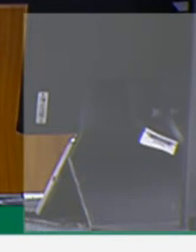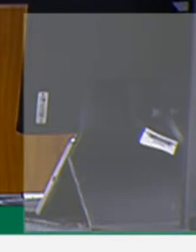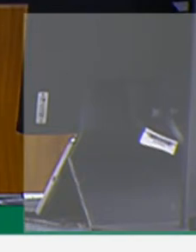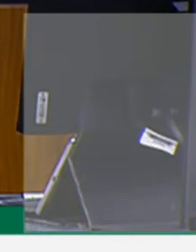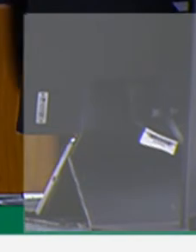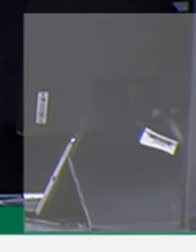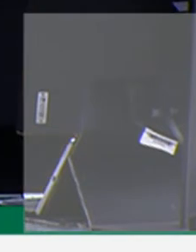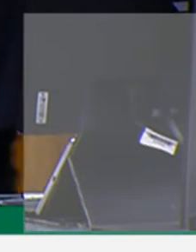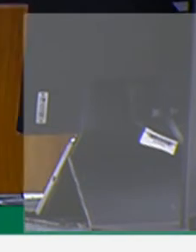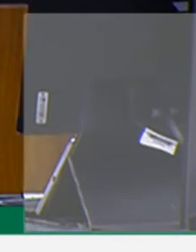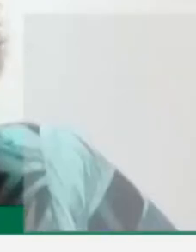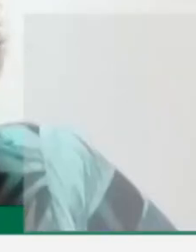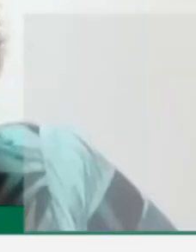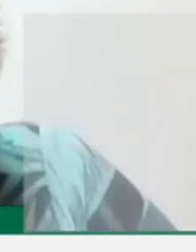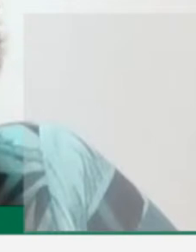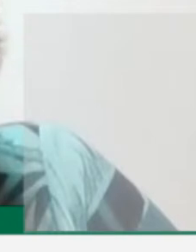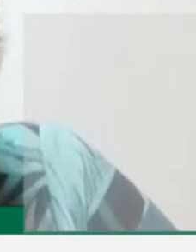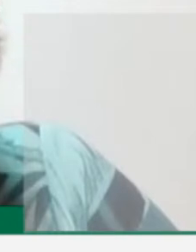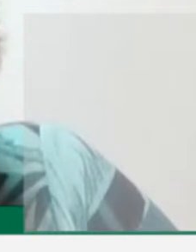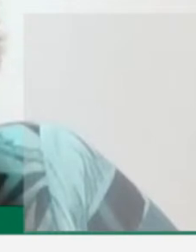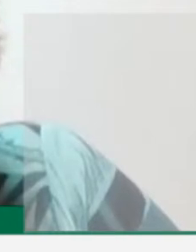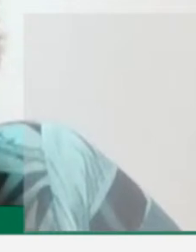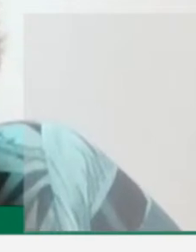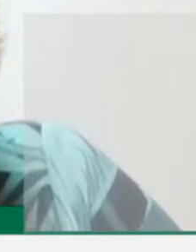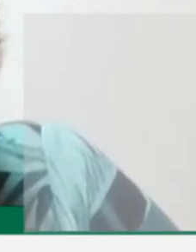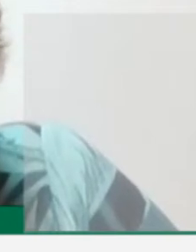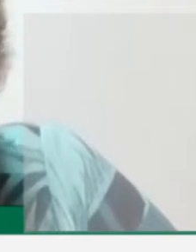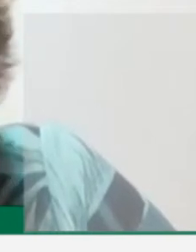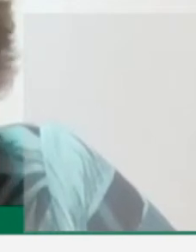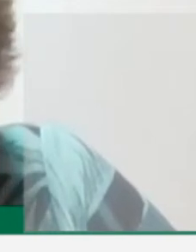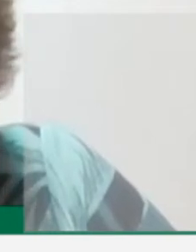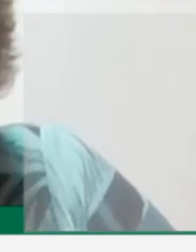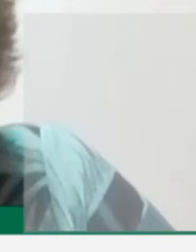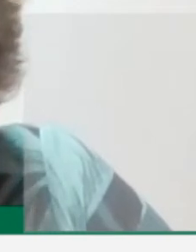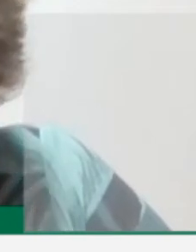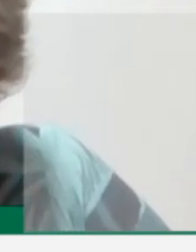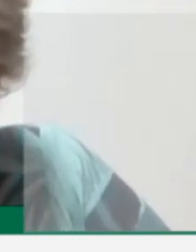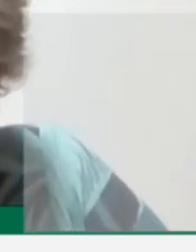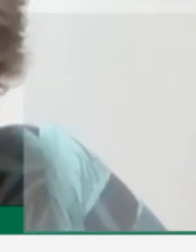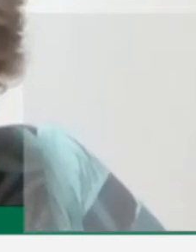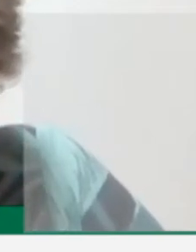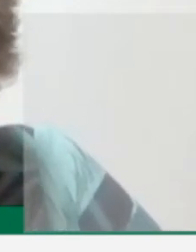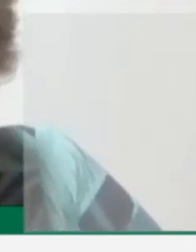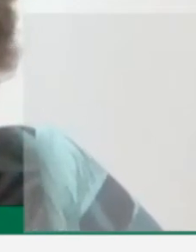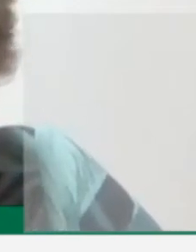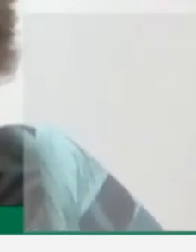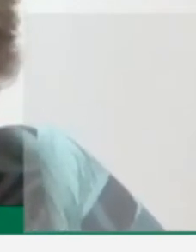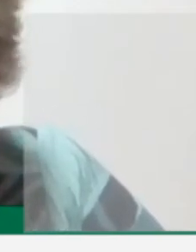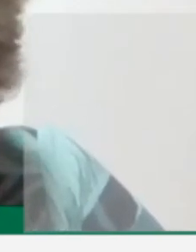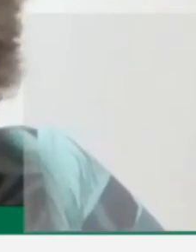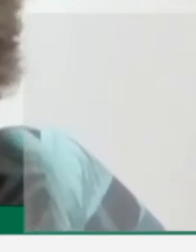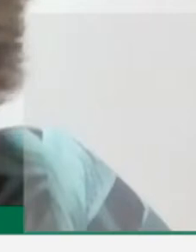INSCRITOS E ENCERRAR A SESSÃ O. [DEPUTADA]: O SENHOR PODE ME CONCEDER ANTES DE ENCERRAR UM MINUTO, PRESIDENTE? [PRESIDENTE]: POSSO, DEPUTADA SÓ LHE PEÇO, EU VOU